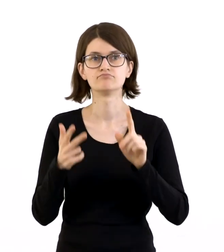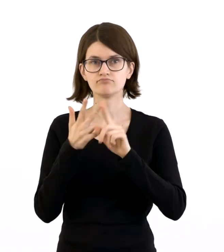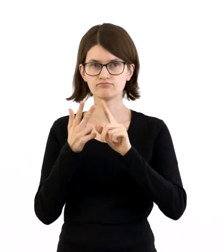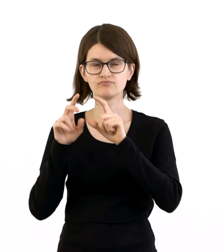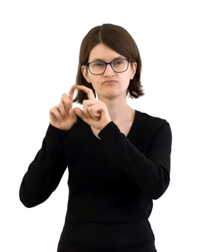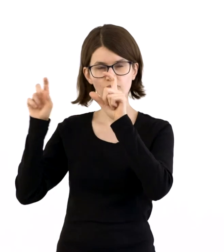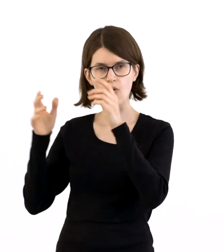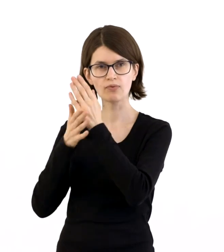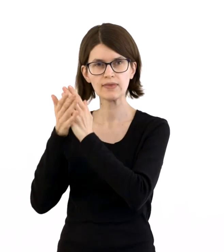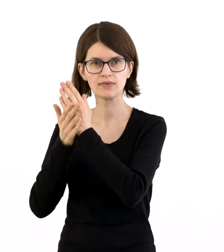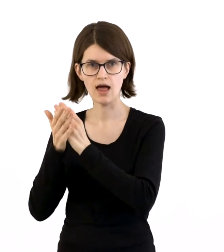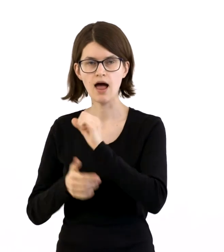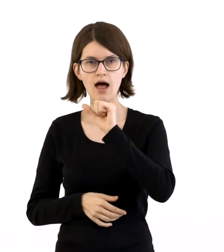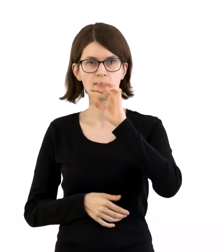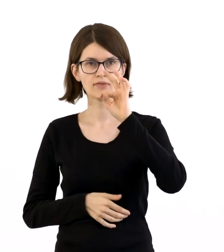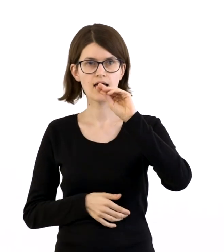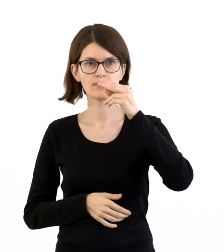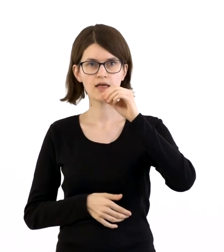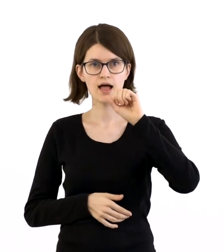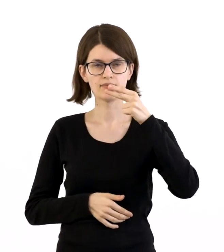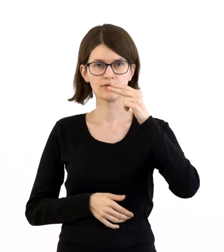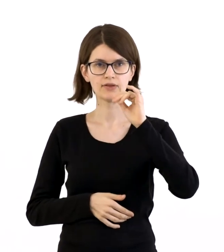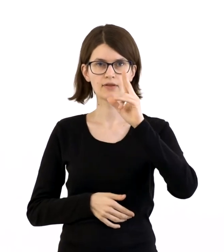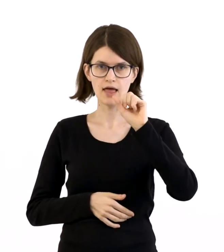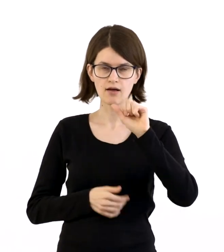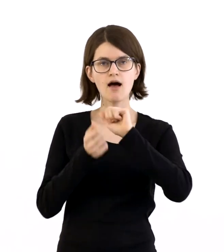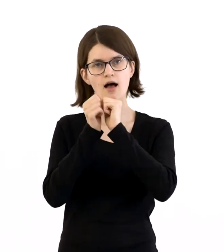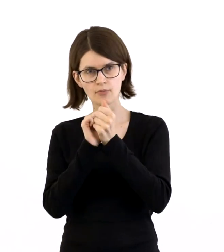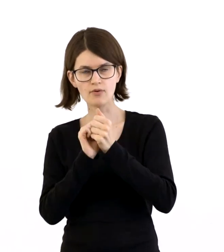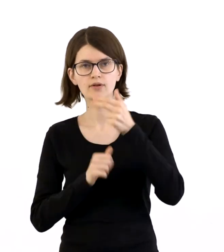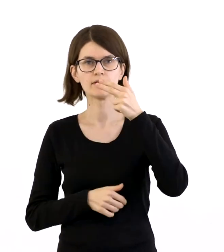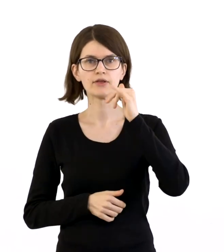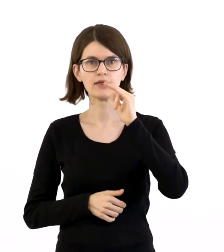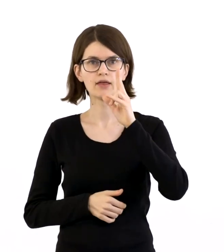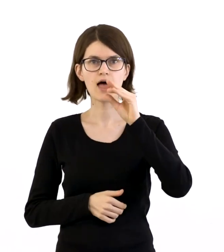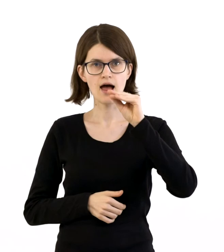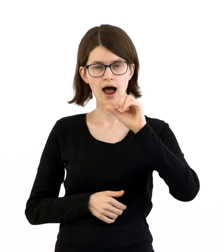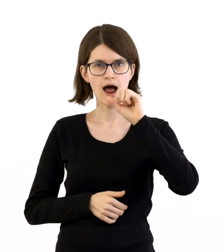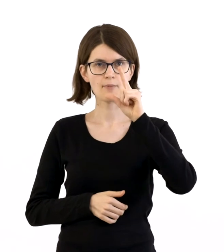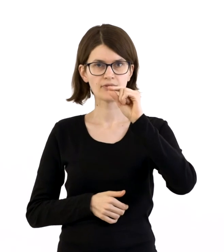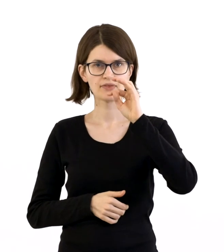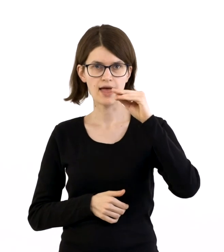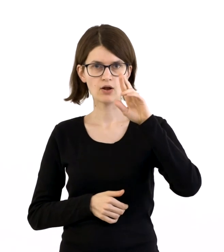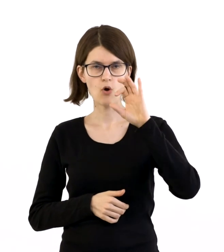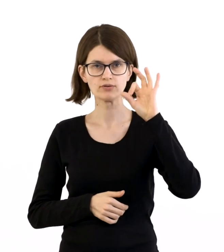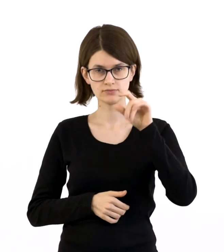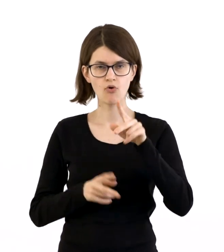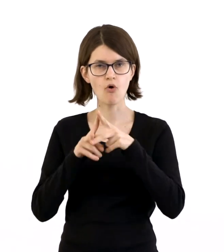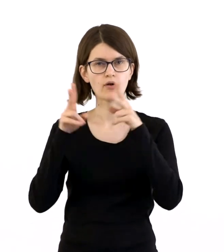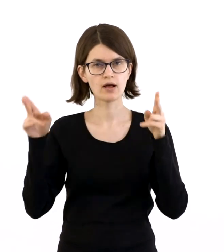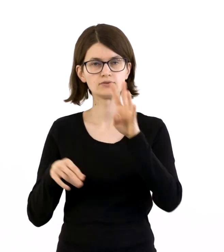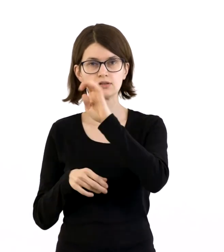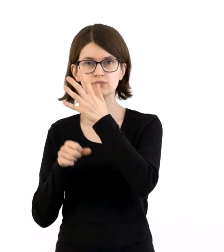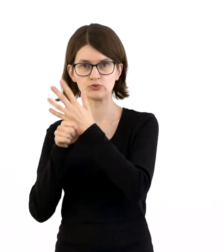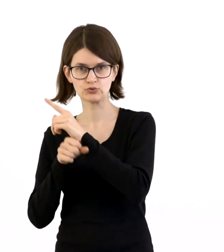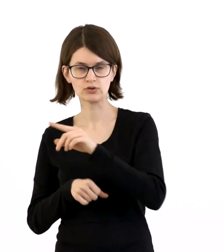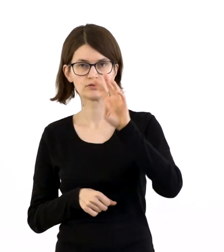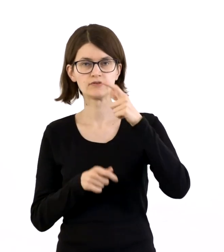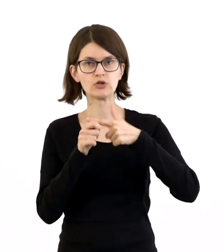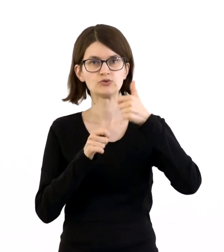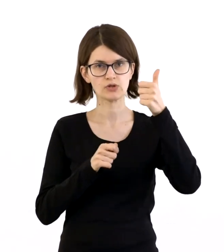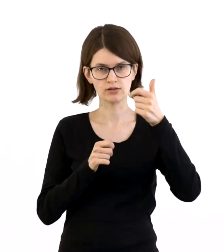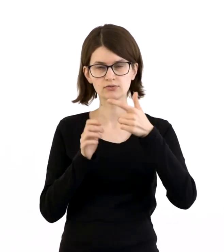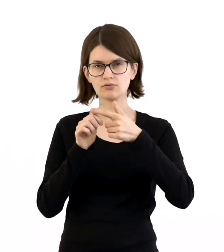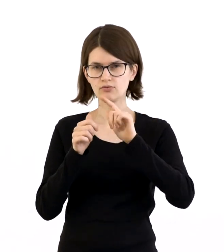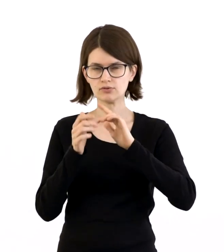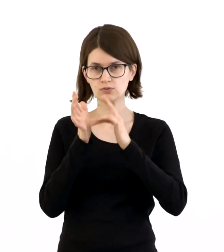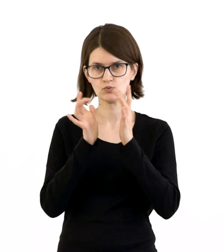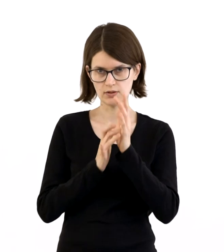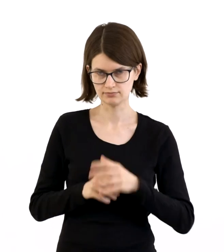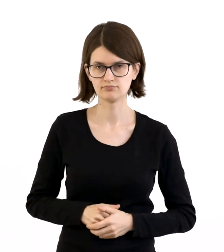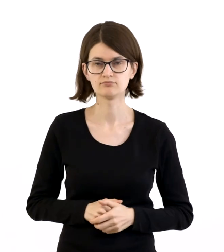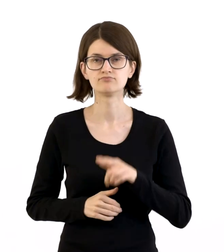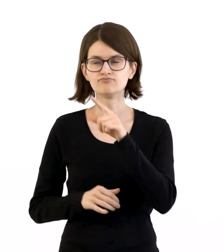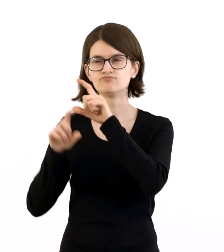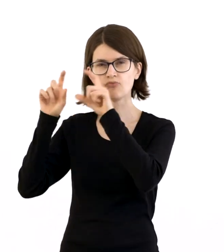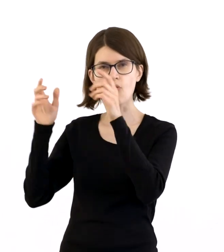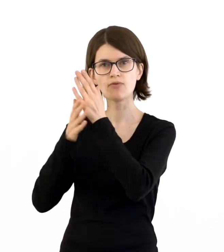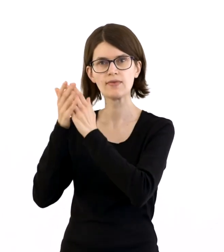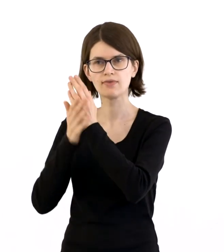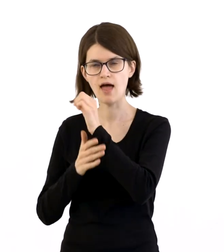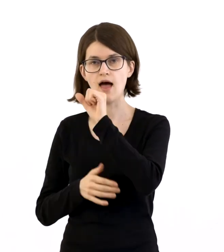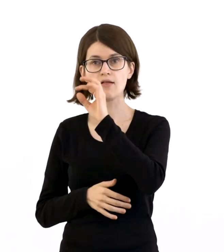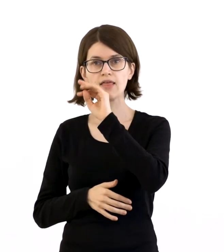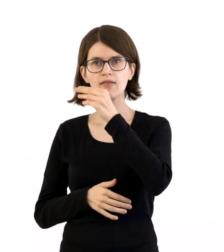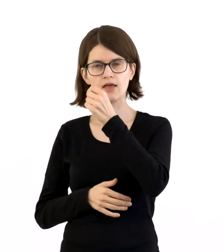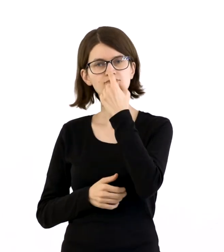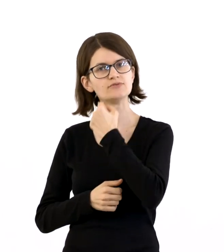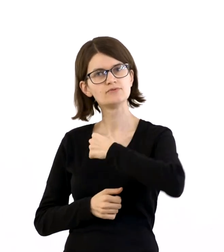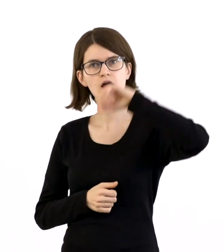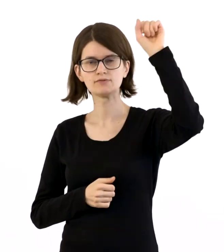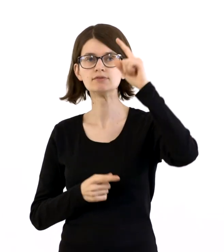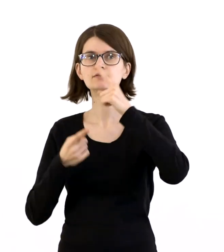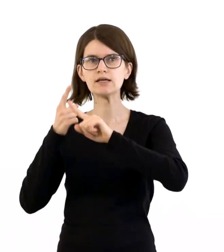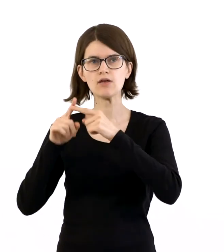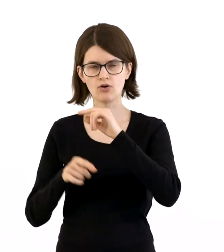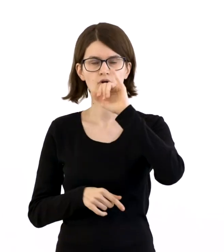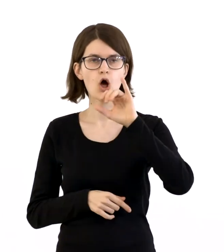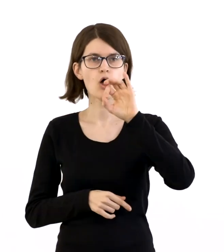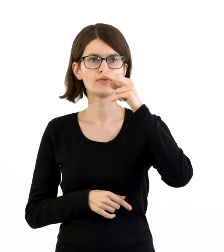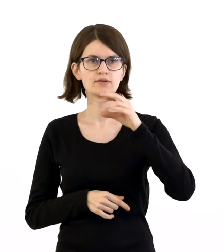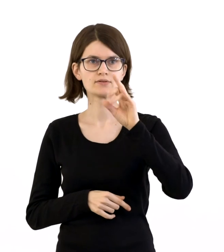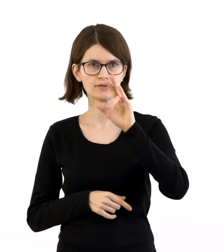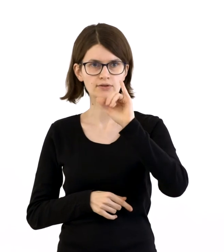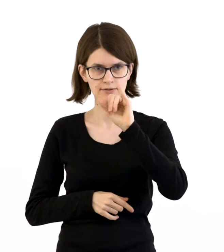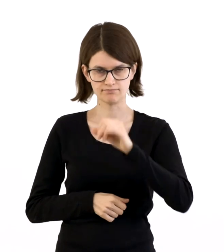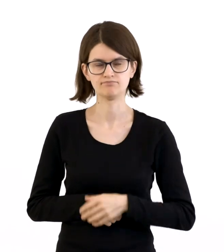Świątynia Ateny Nike (Nike Apteros 450–421 p.n.e.) – świątynia Ateny Zwycięskiej w stylu jońskim;